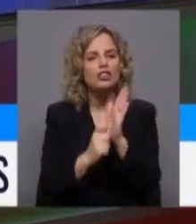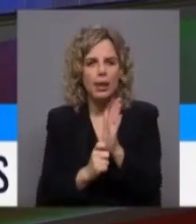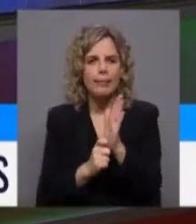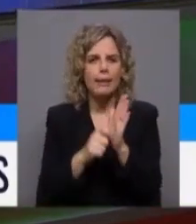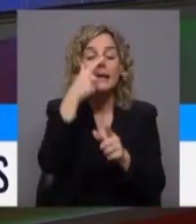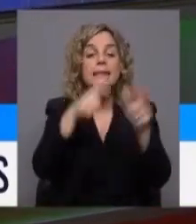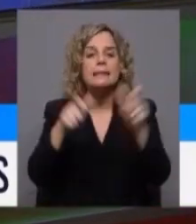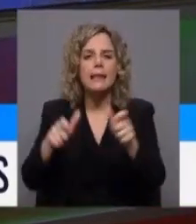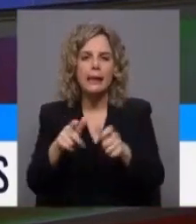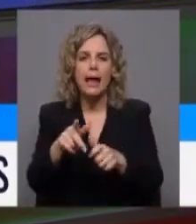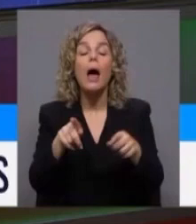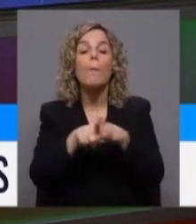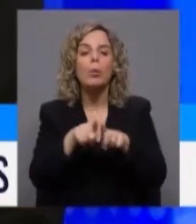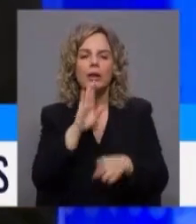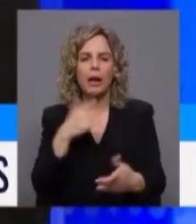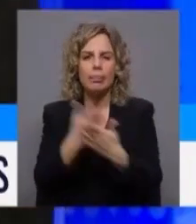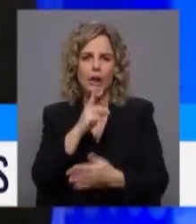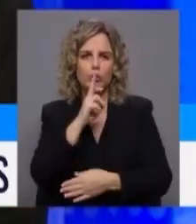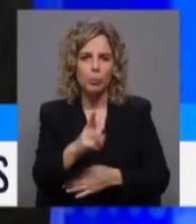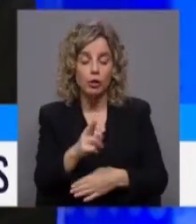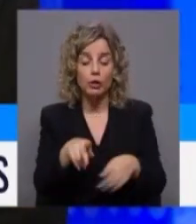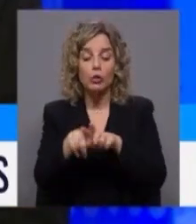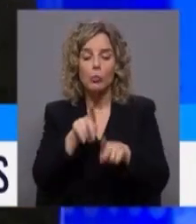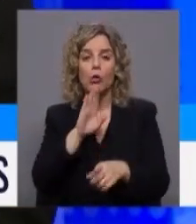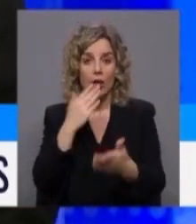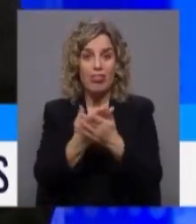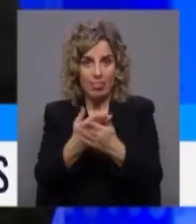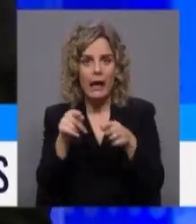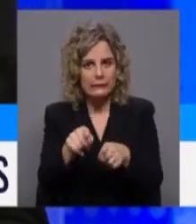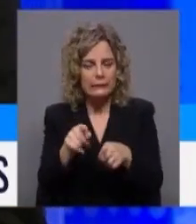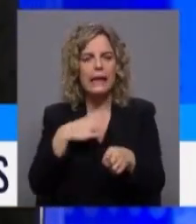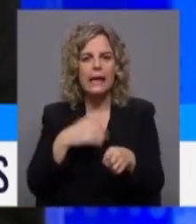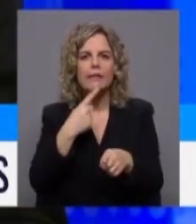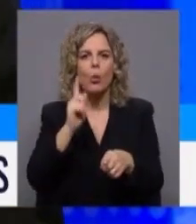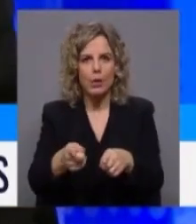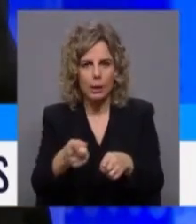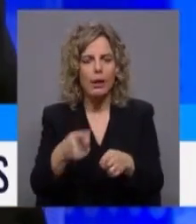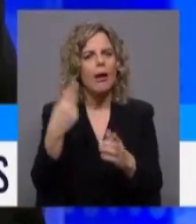resposta, e dar resposta em Legislativas significa ter no boletim de voto as várias opções das várias